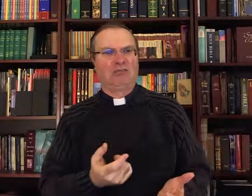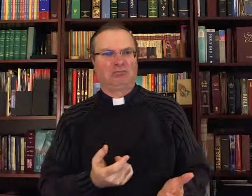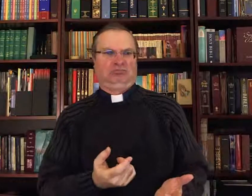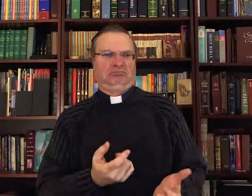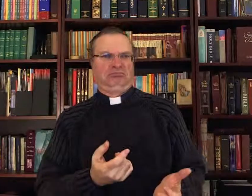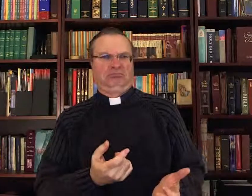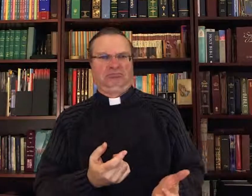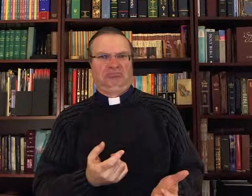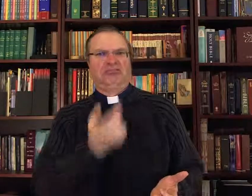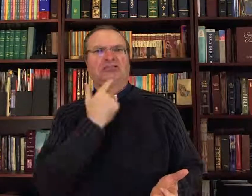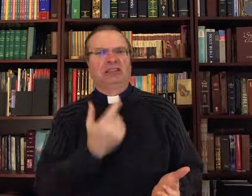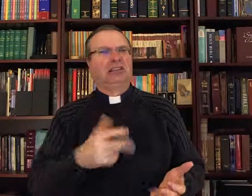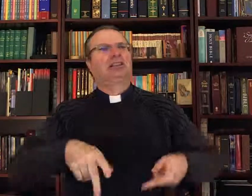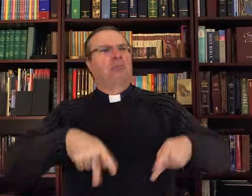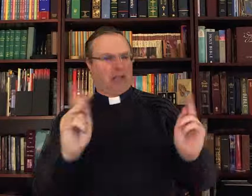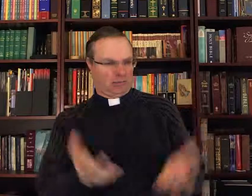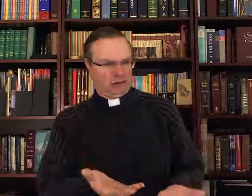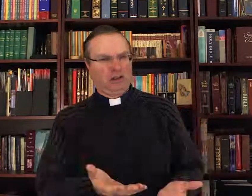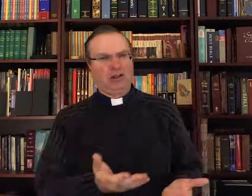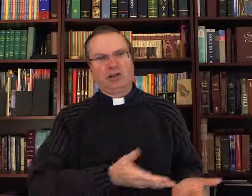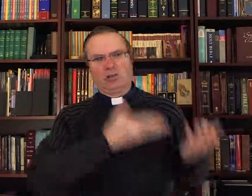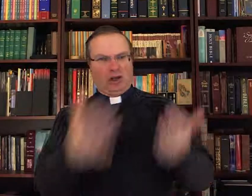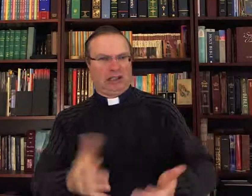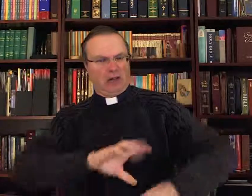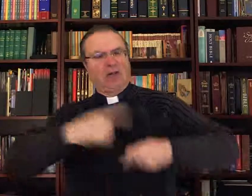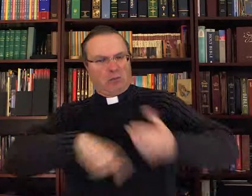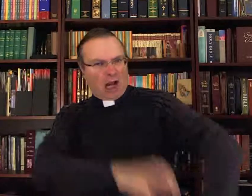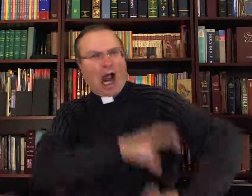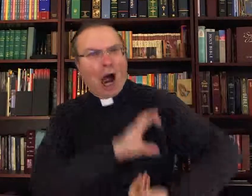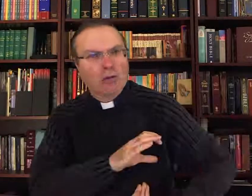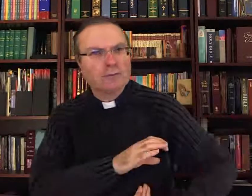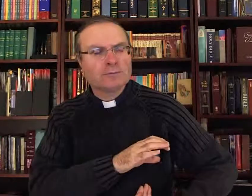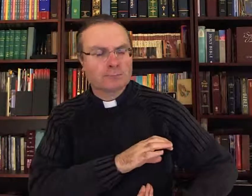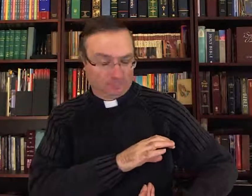Qui t'as permis de porter ton brancard?